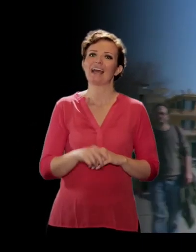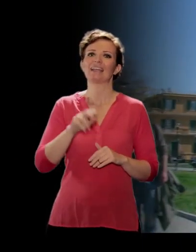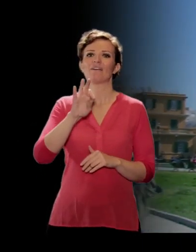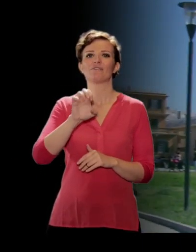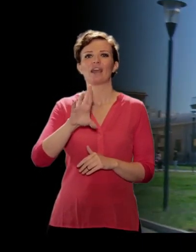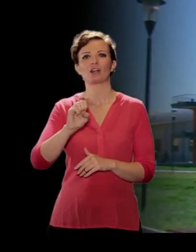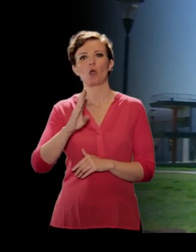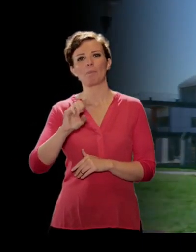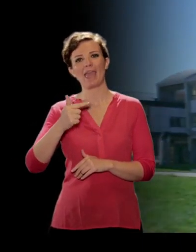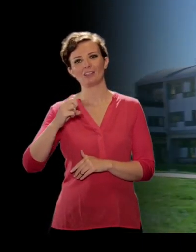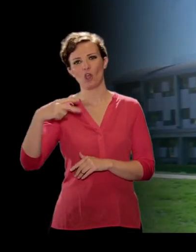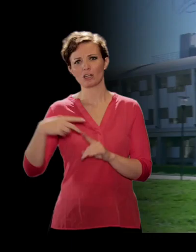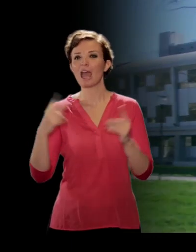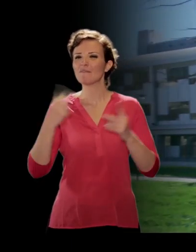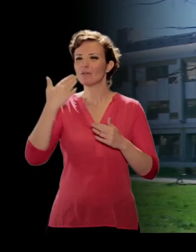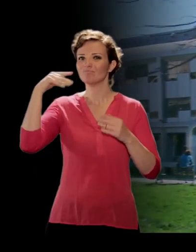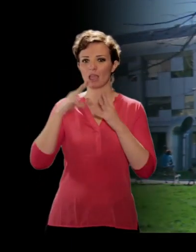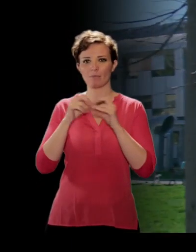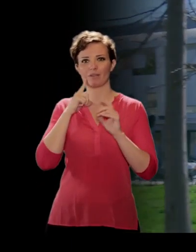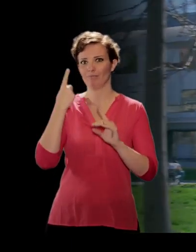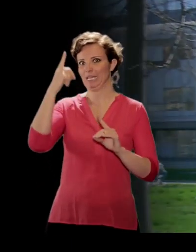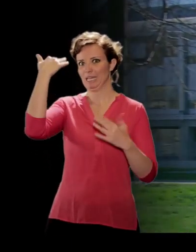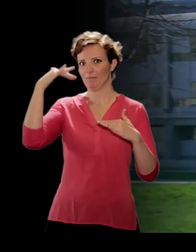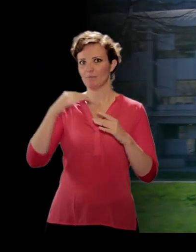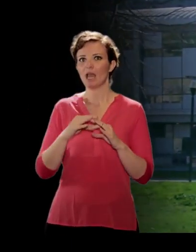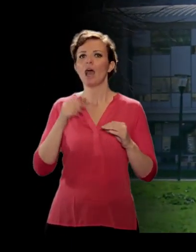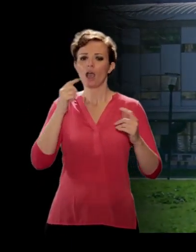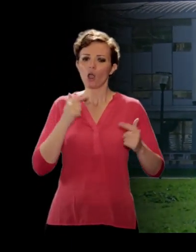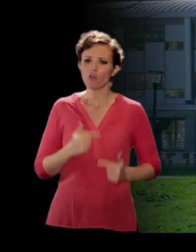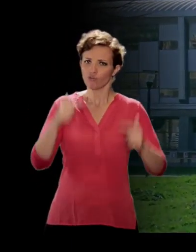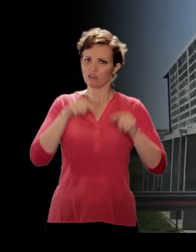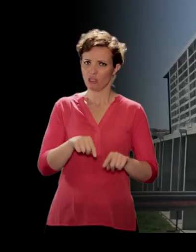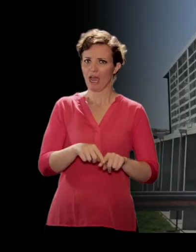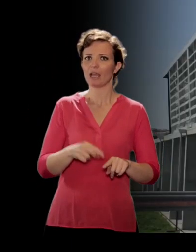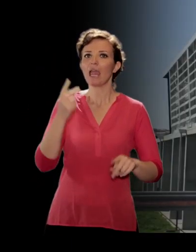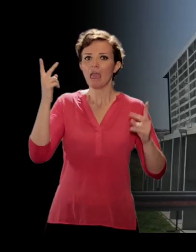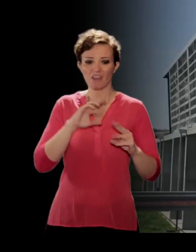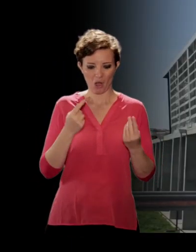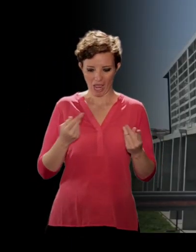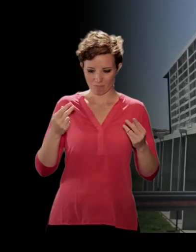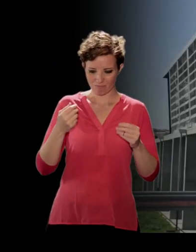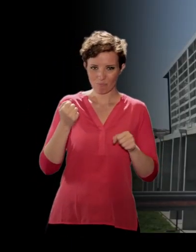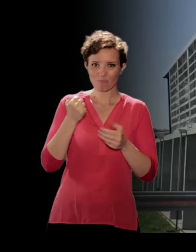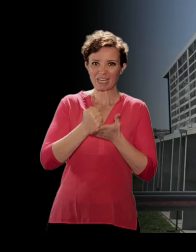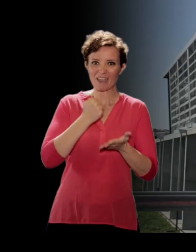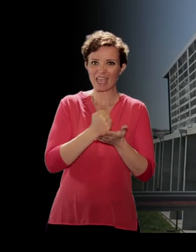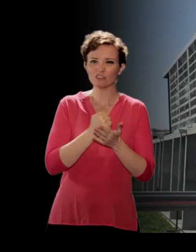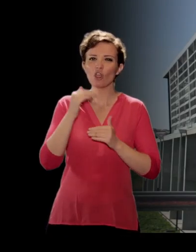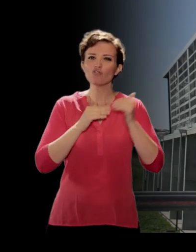una delle principali imprese di quell'epoca, concessionaria del brevetto Monier. Uno dei due grandi brevetti delle opere in cemento armato